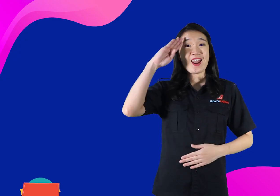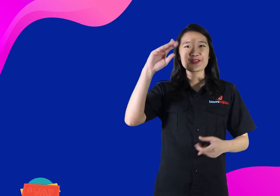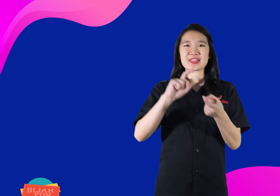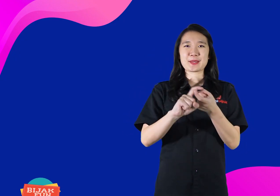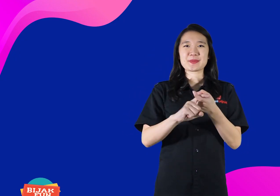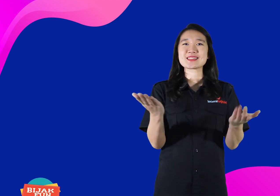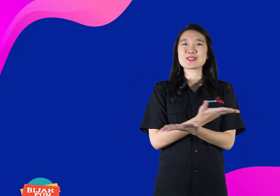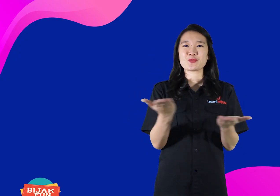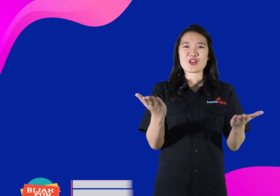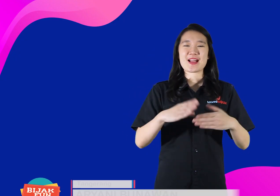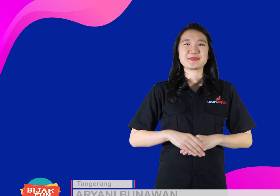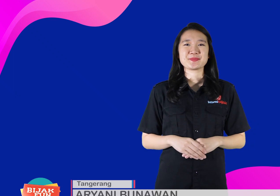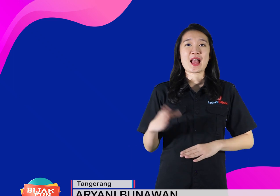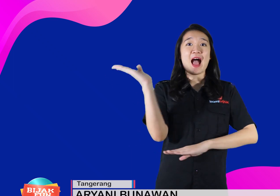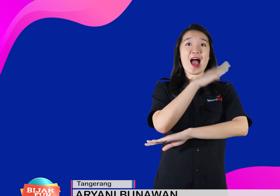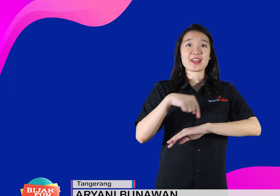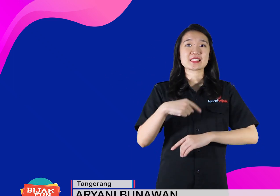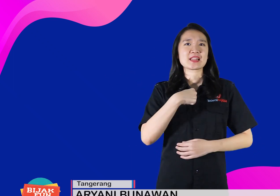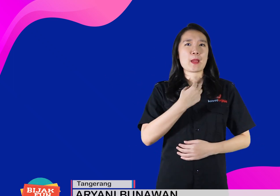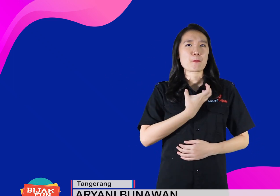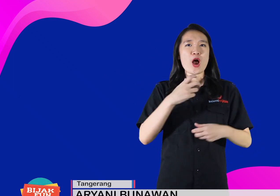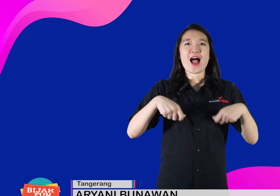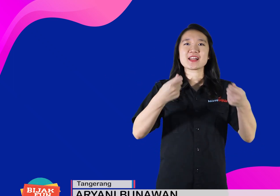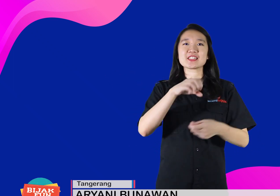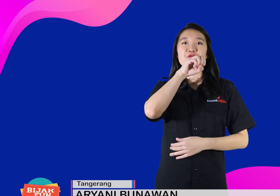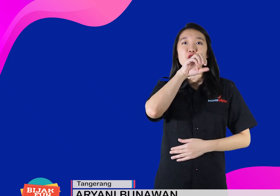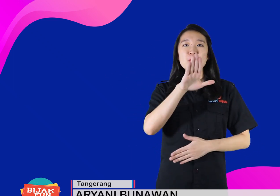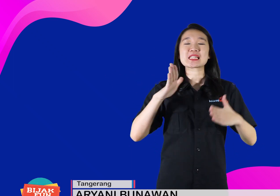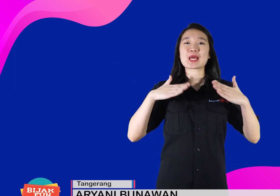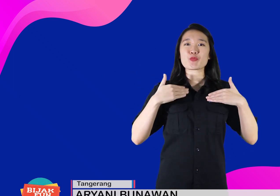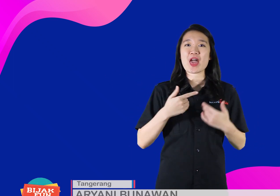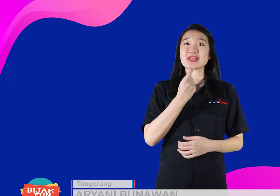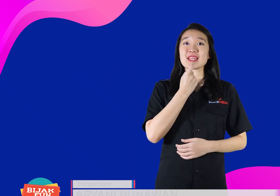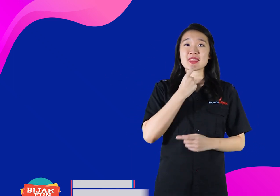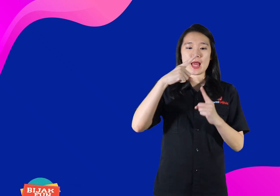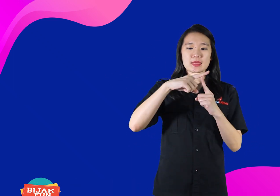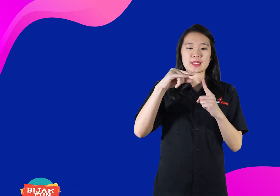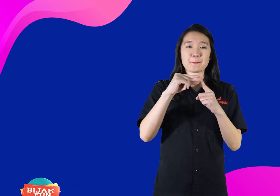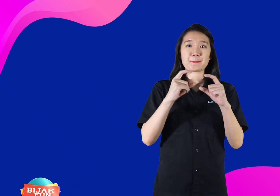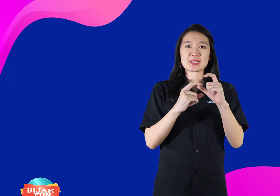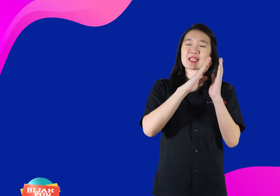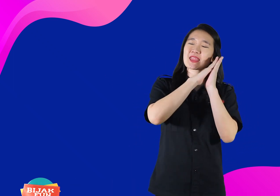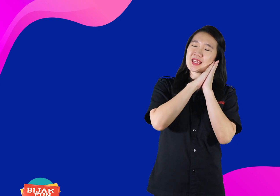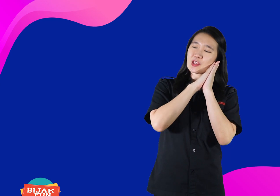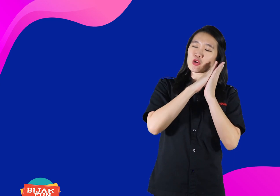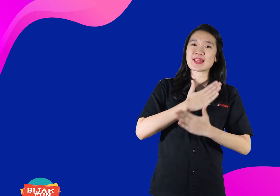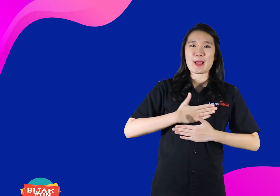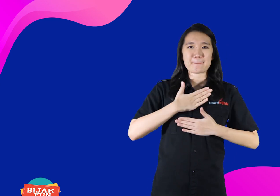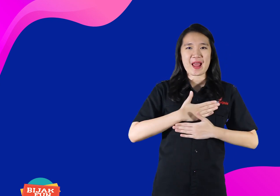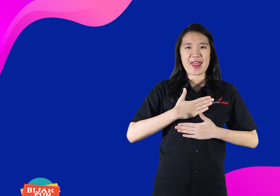Halo teman-teman semua. Hari ini mau informasi hiburan tentang tips tidur.